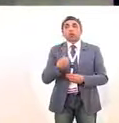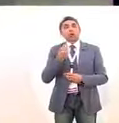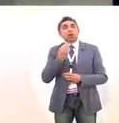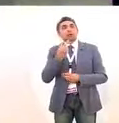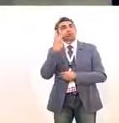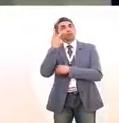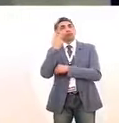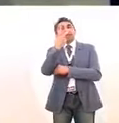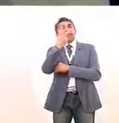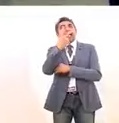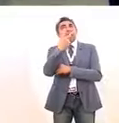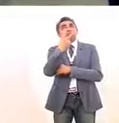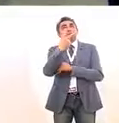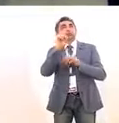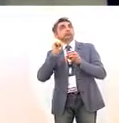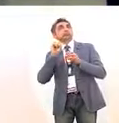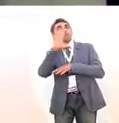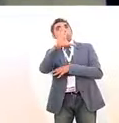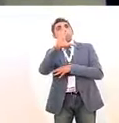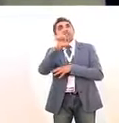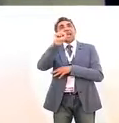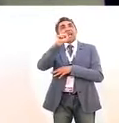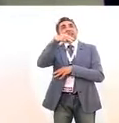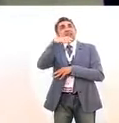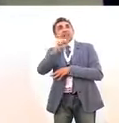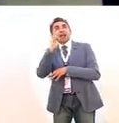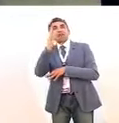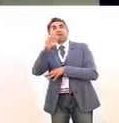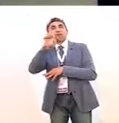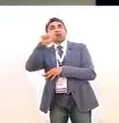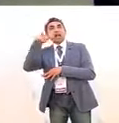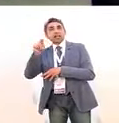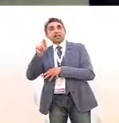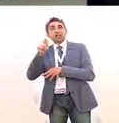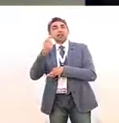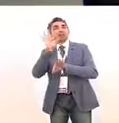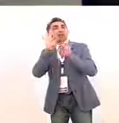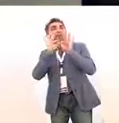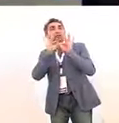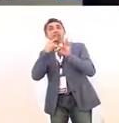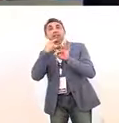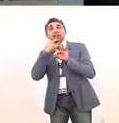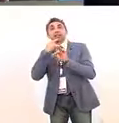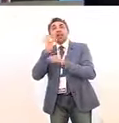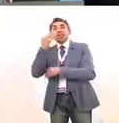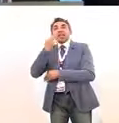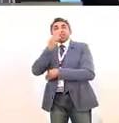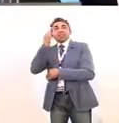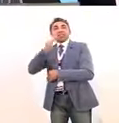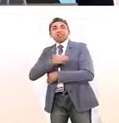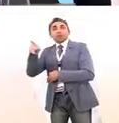l’immagine di Anna Frank presa in giro dai tifosi di una squadra di calcio noi diciamo